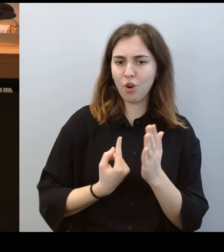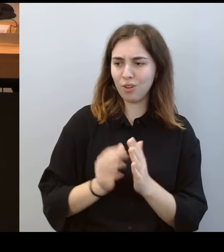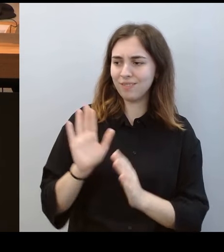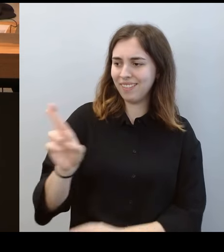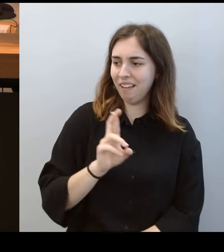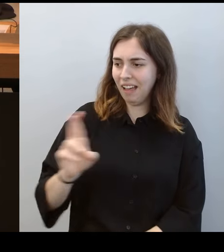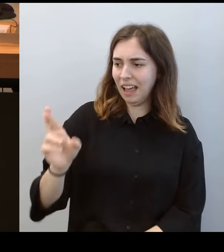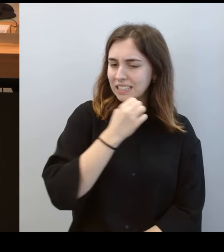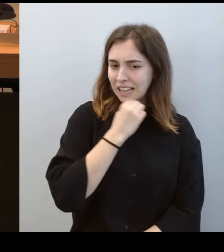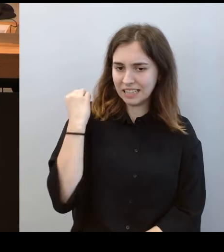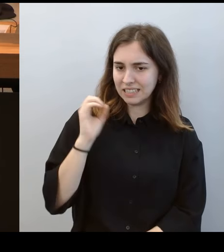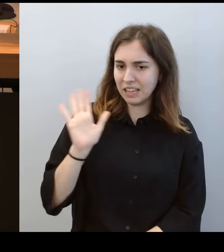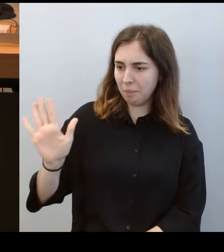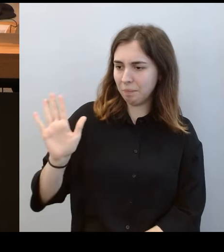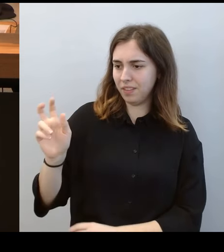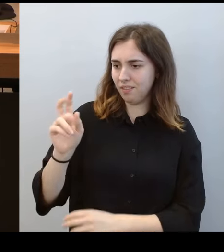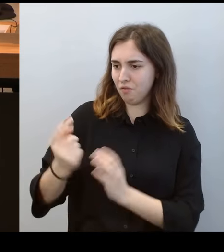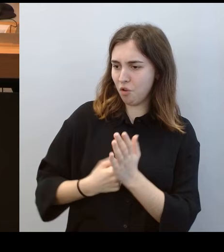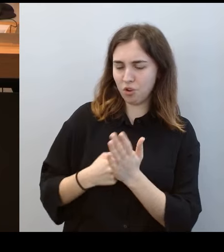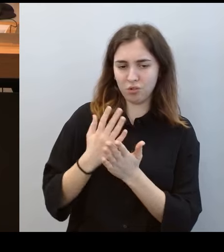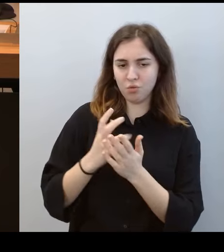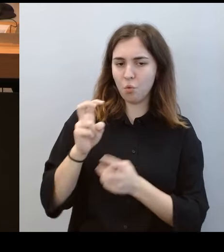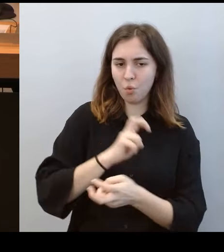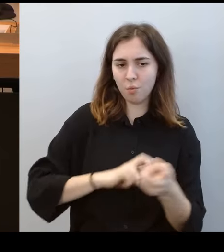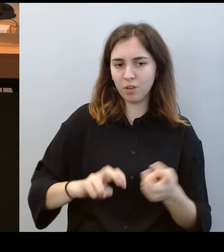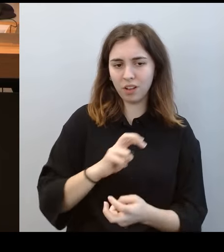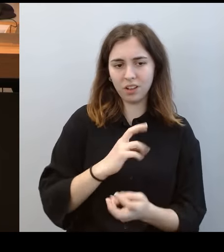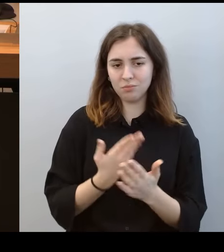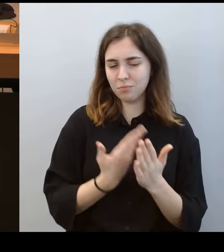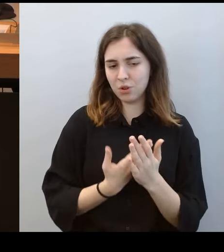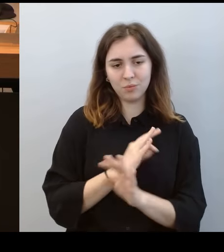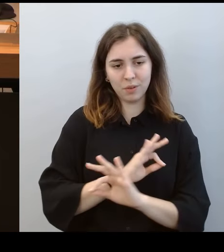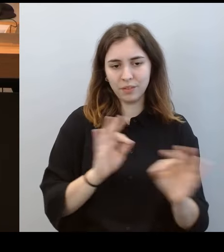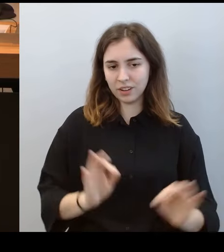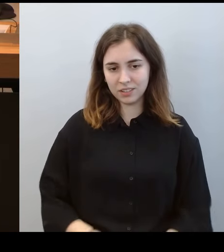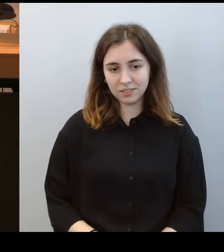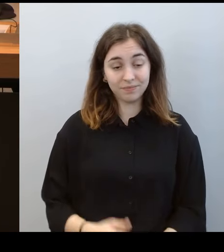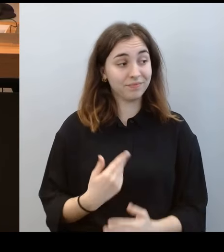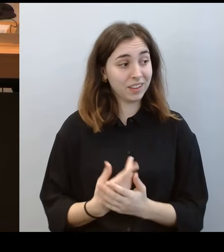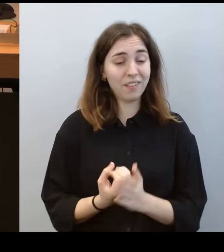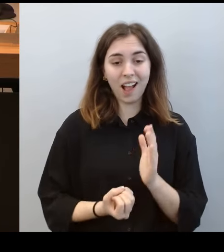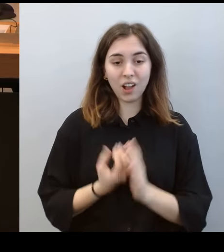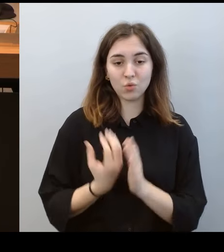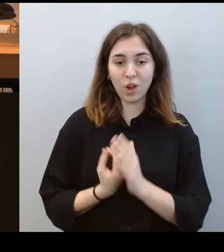Wir haben ja auch in der Aktuellen Stunde darüber gesprochen, dass wir jetzt wirklich alle, alle demokratischen Kräfte gemeinsam